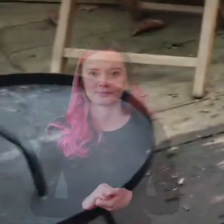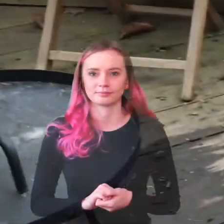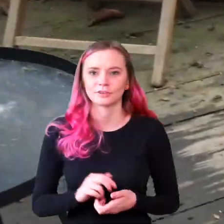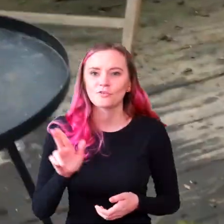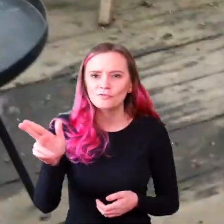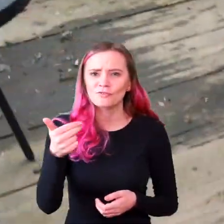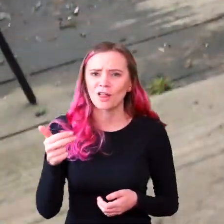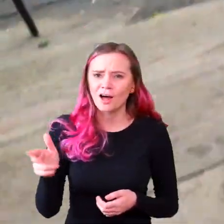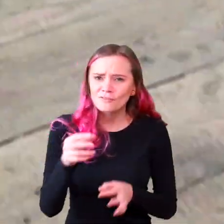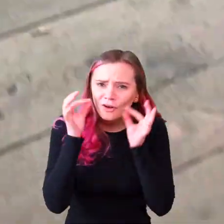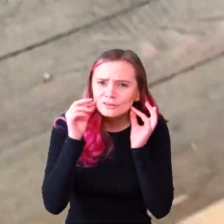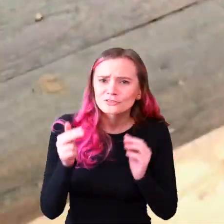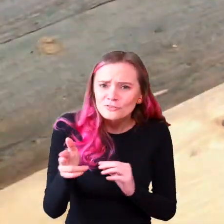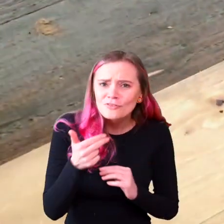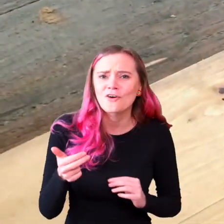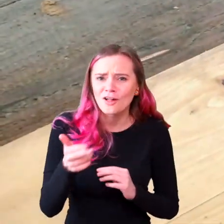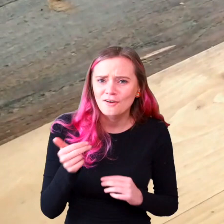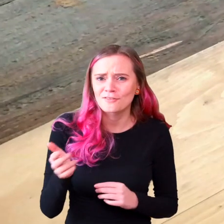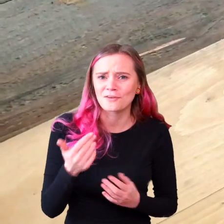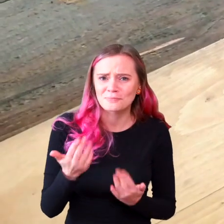Či číí... Či číííí....